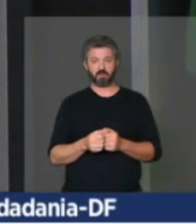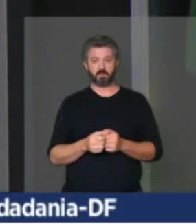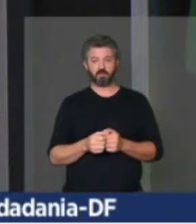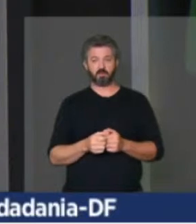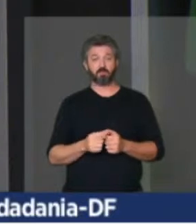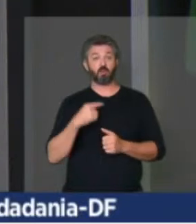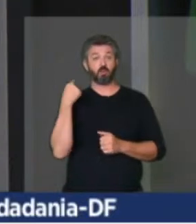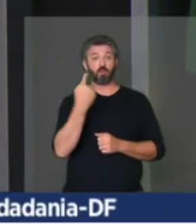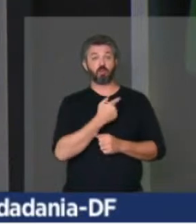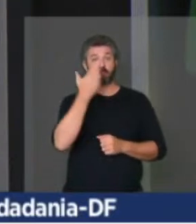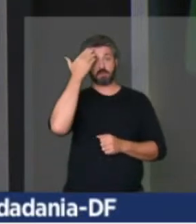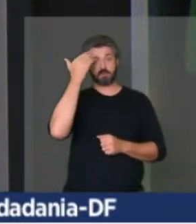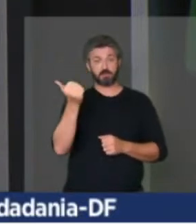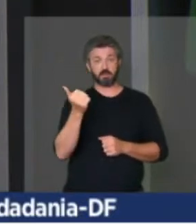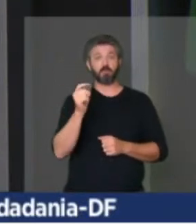PREJUDICADAS NÃO SOMENTE PELA NECESSIDADE, MEDIDAS DE